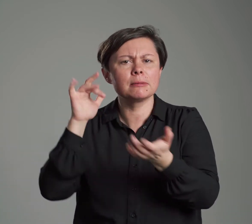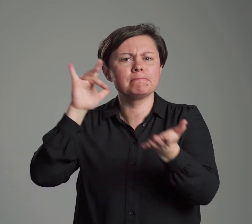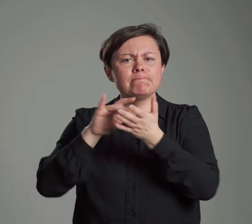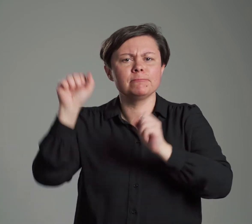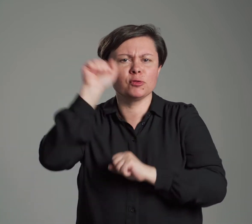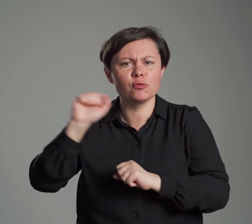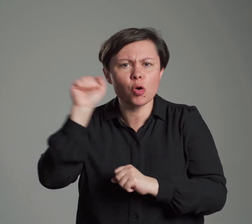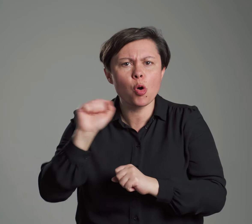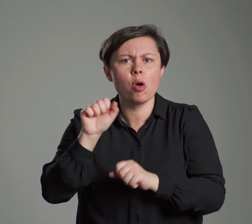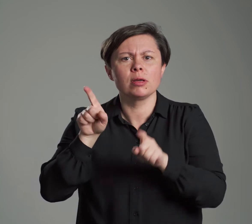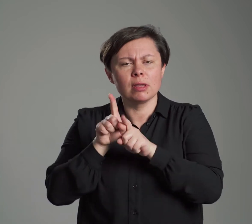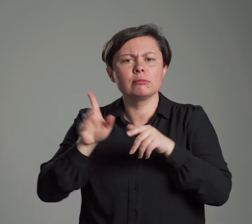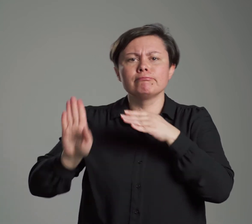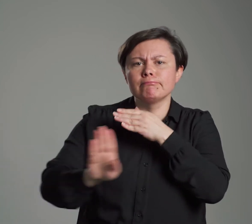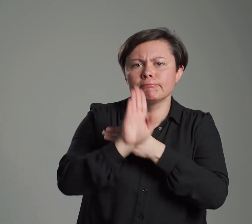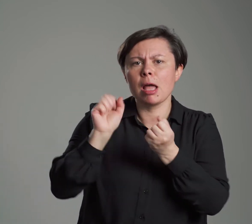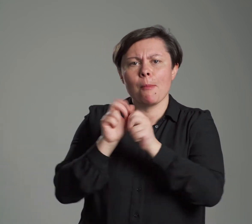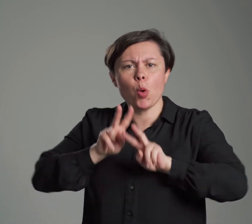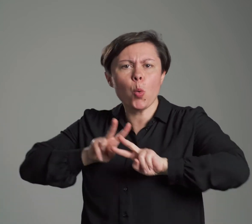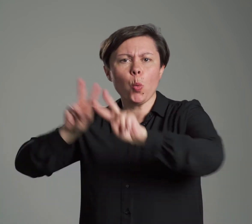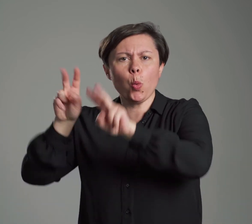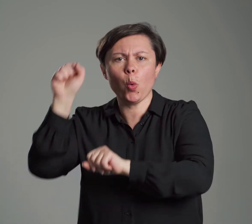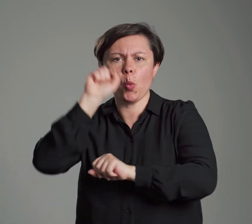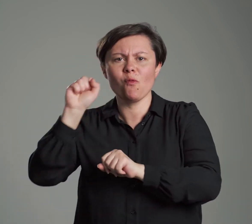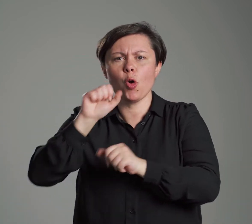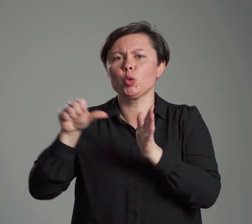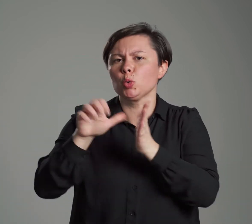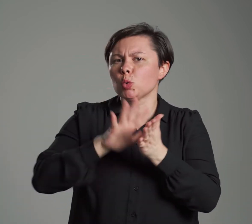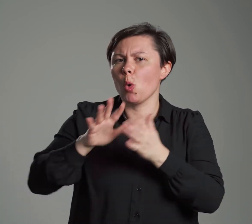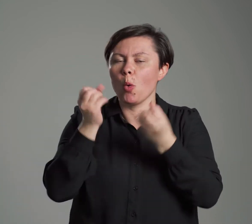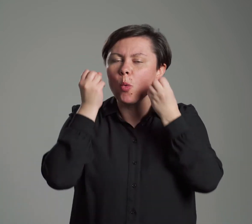we Wrocławiu i są przedstawicielami lub uczestnikami wrocławskiego środowiska kulturalnego.